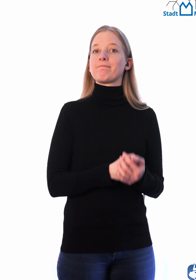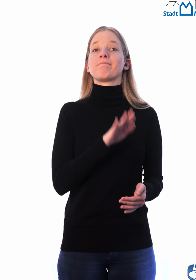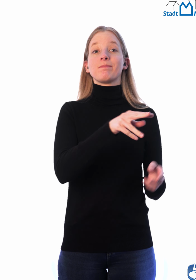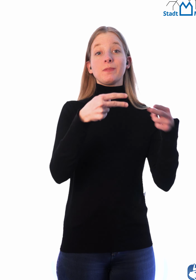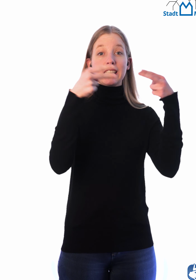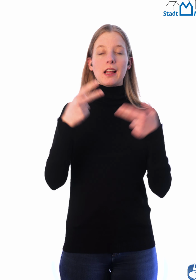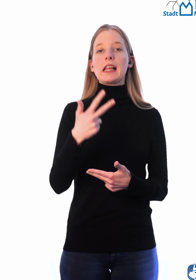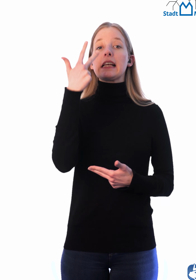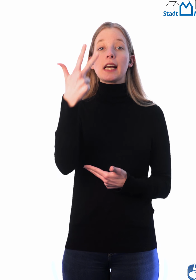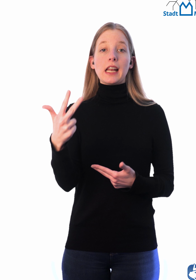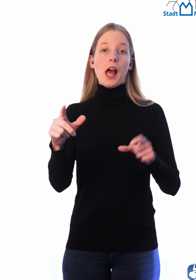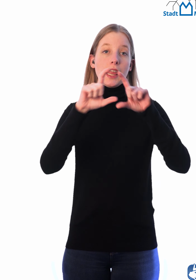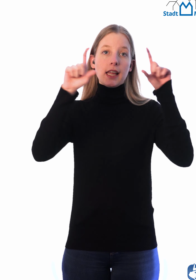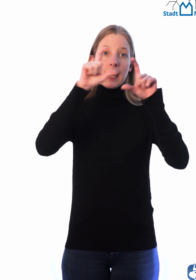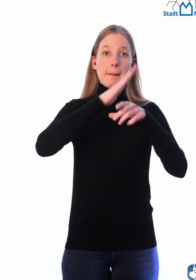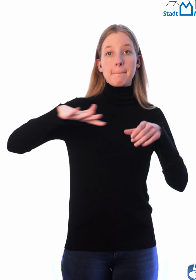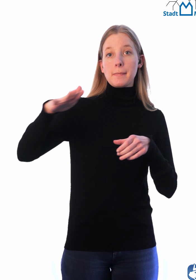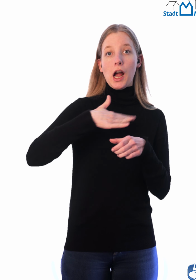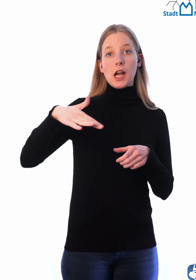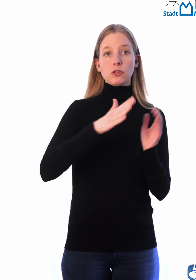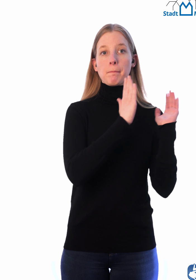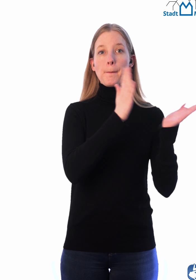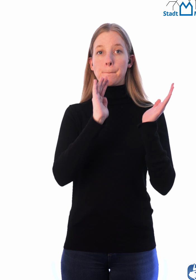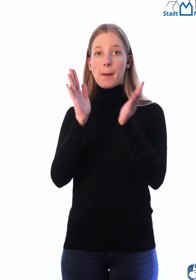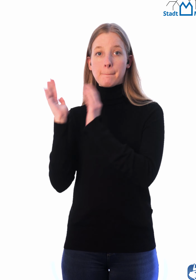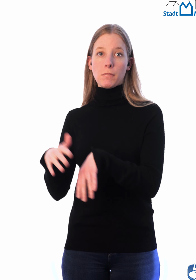Die Internetseite ist in drei Themenbereiche aufgeteilt.